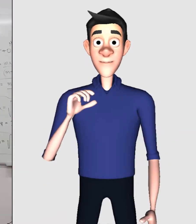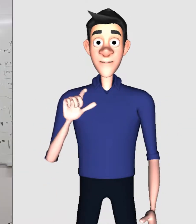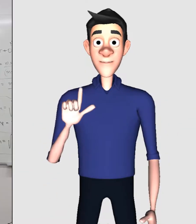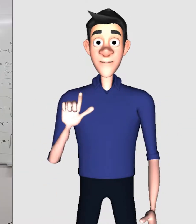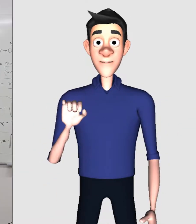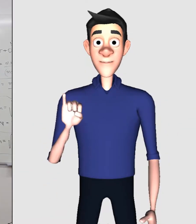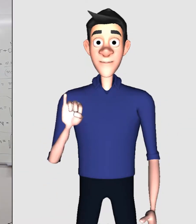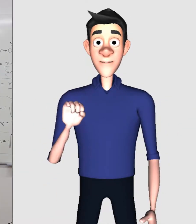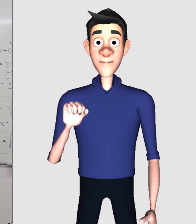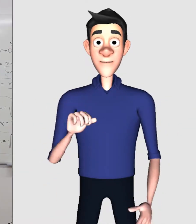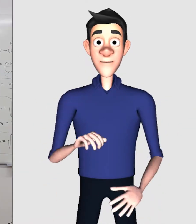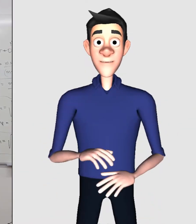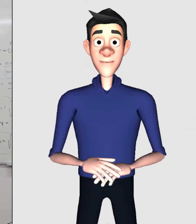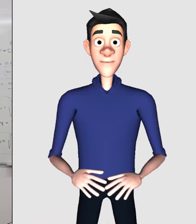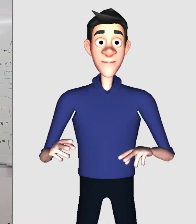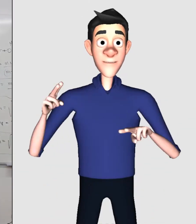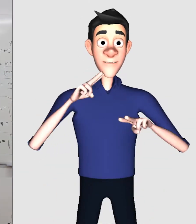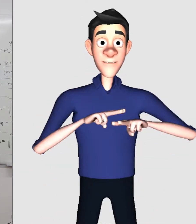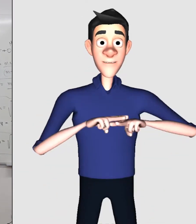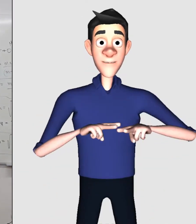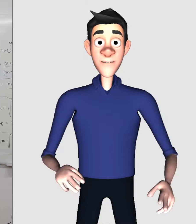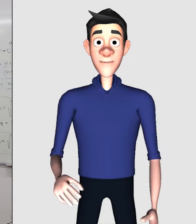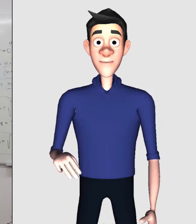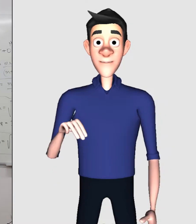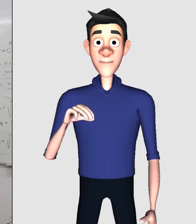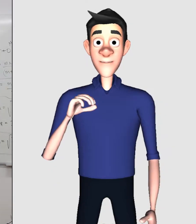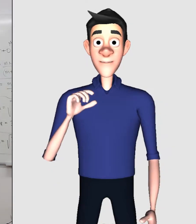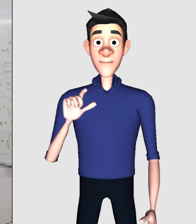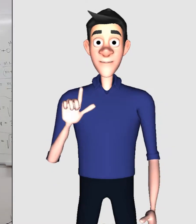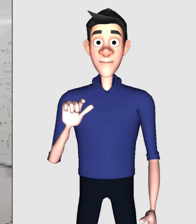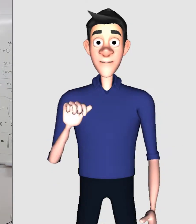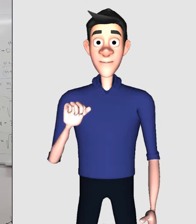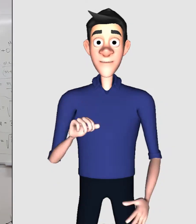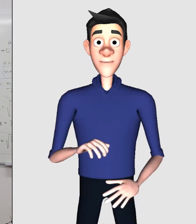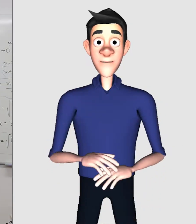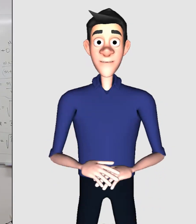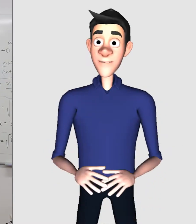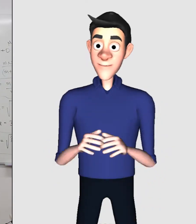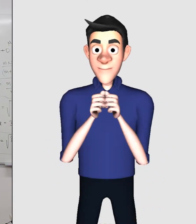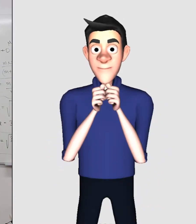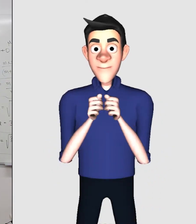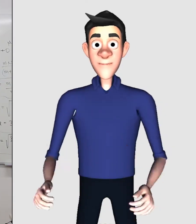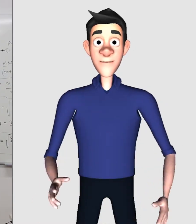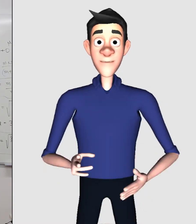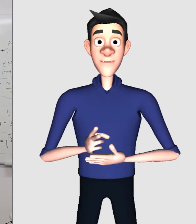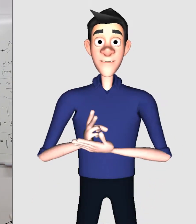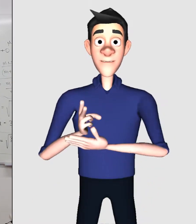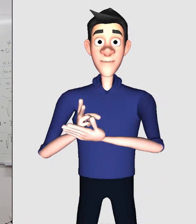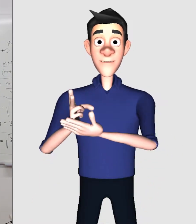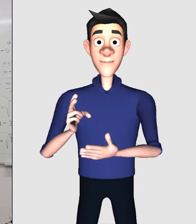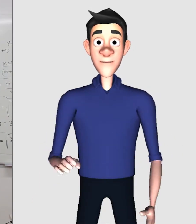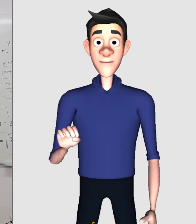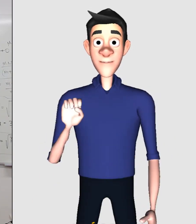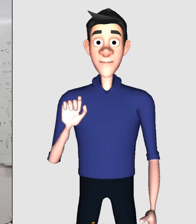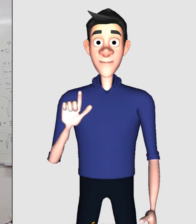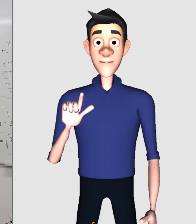Essas etapas são simples de aplicar O que está por trás é simples